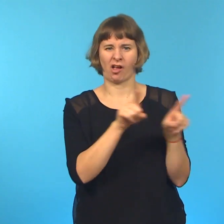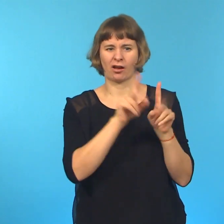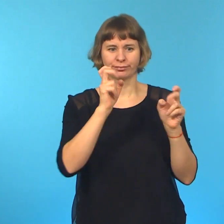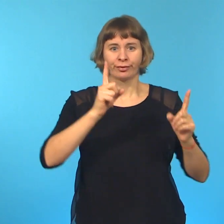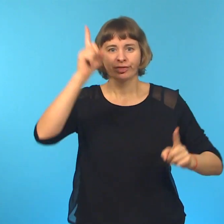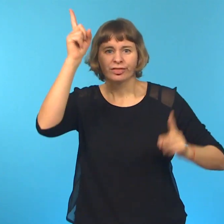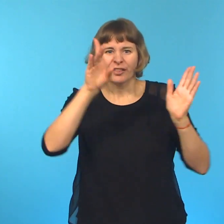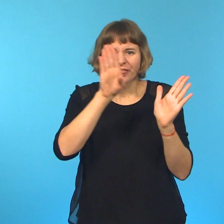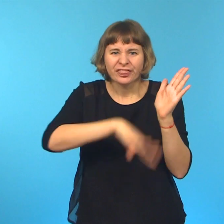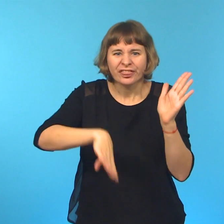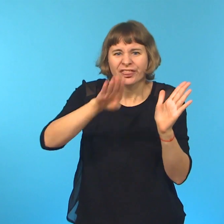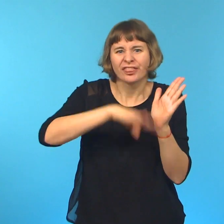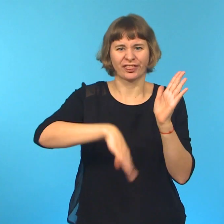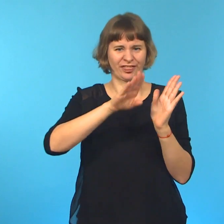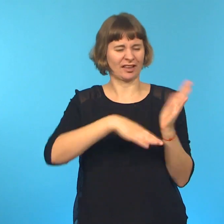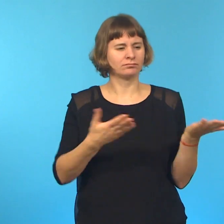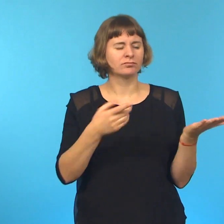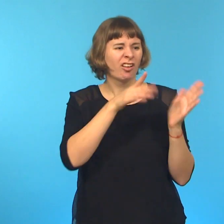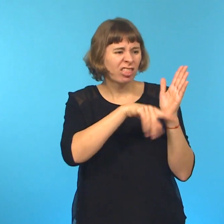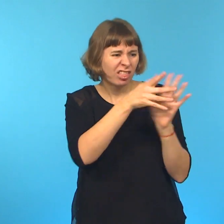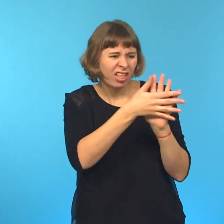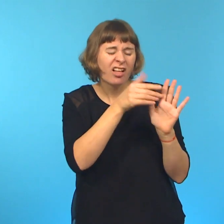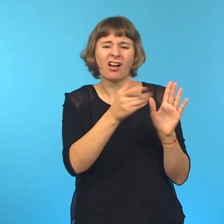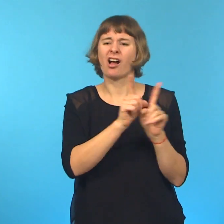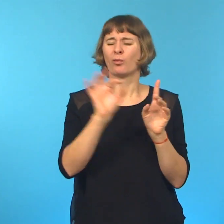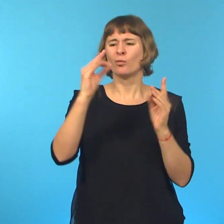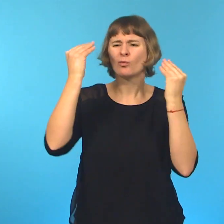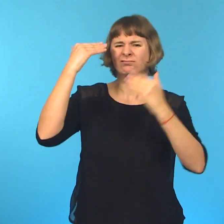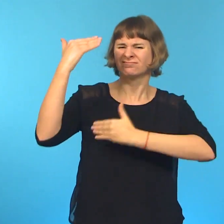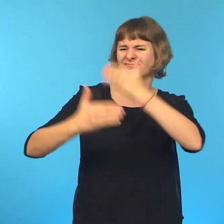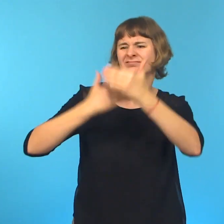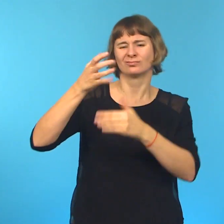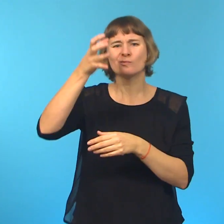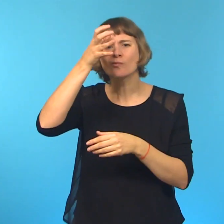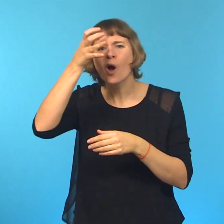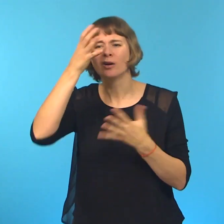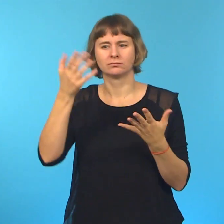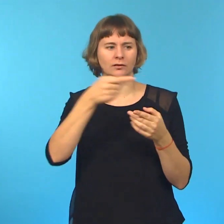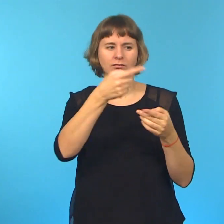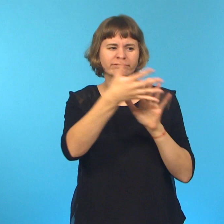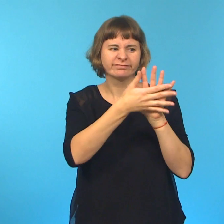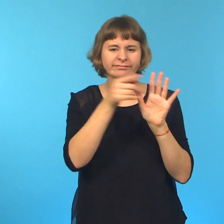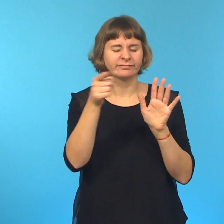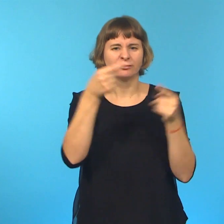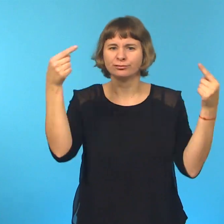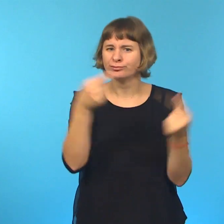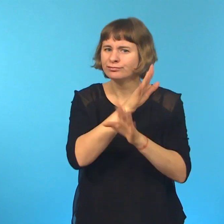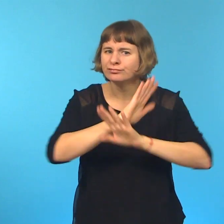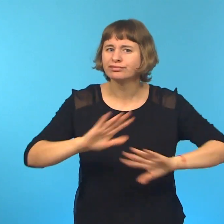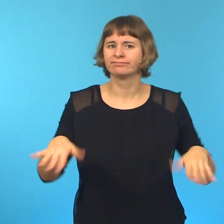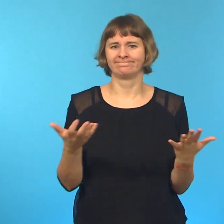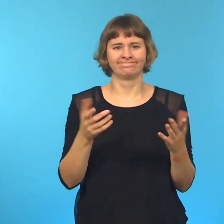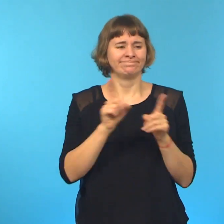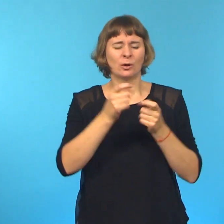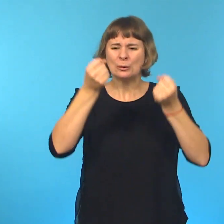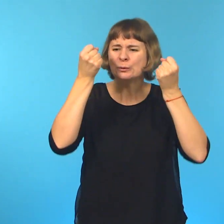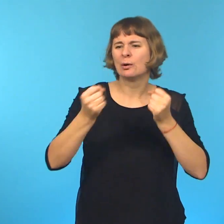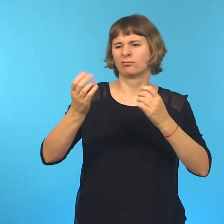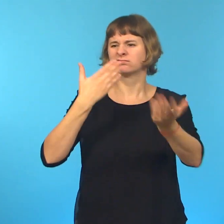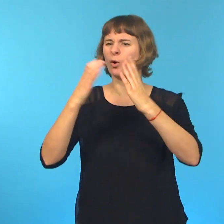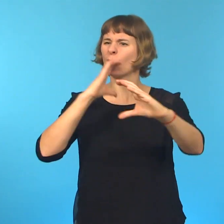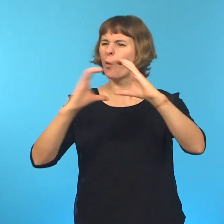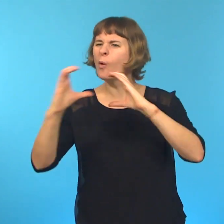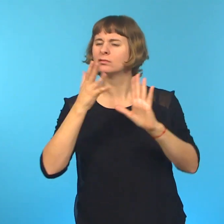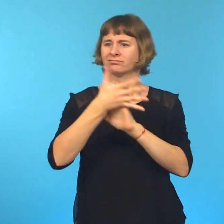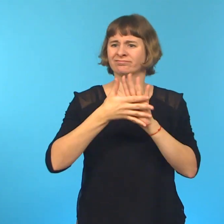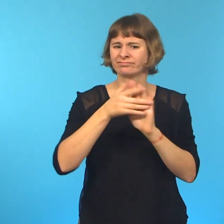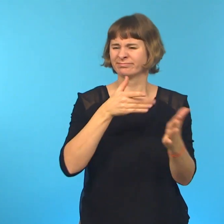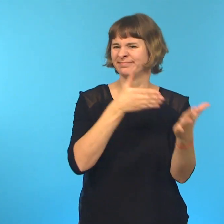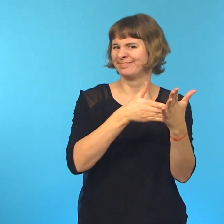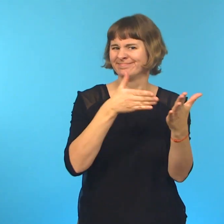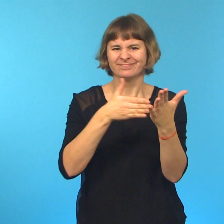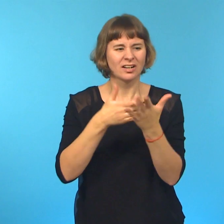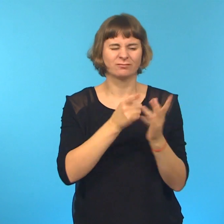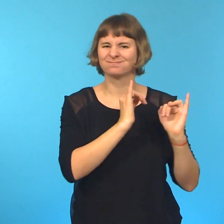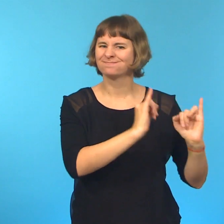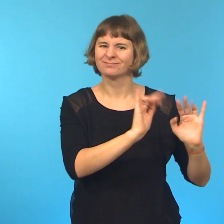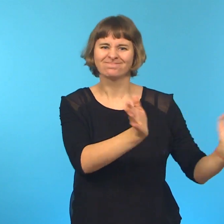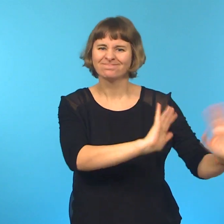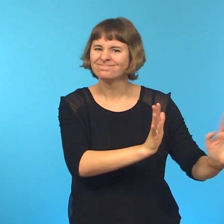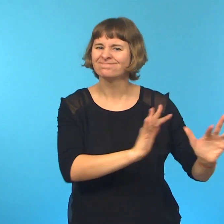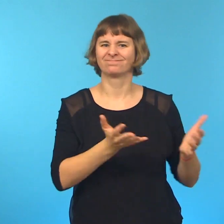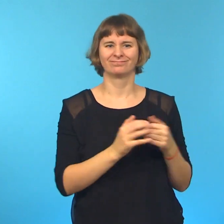kuri laikyta primityvia, netinkama mokslui ir sudėtingesnei komunikacijai.